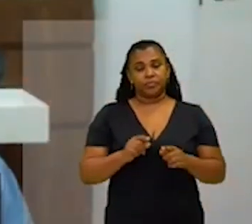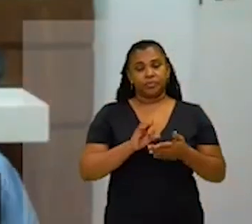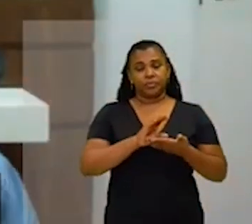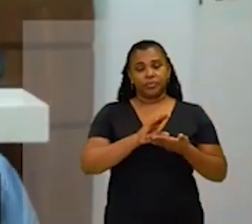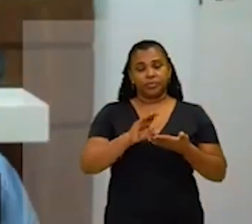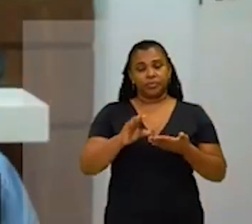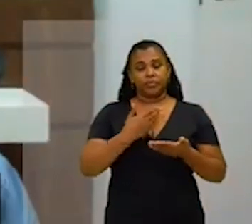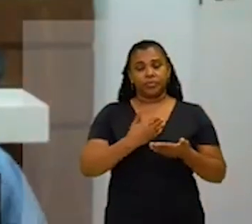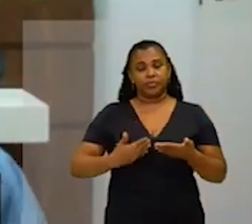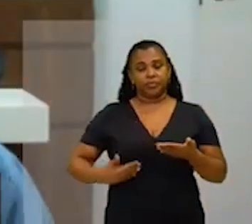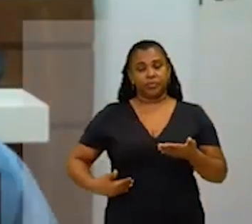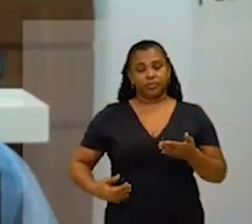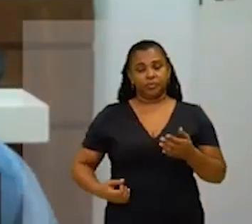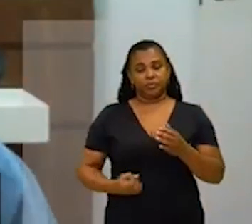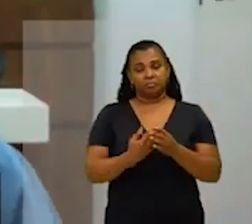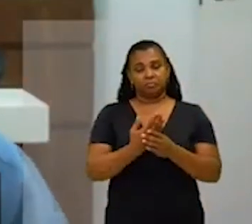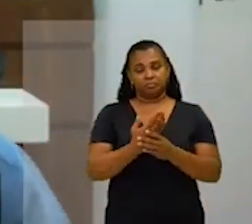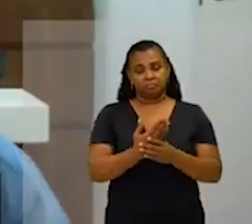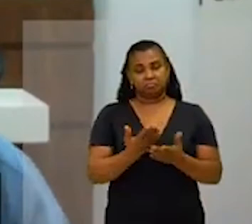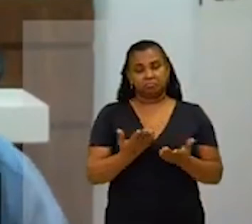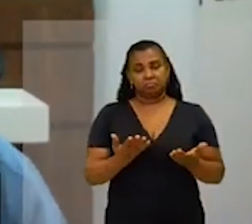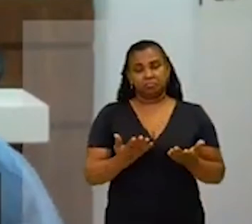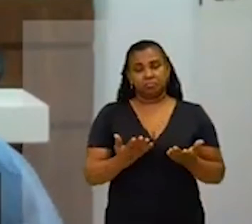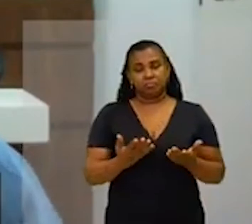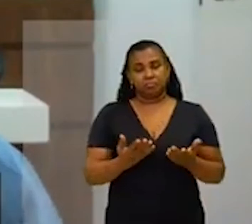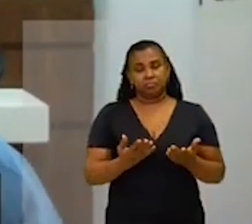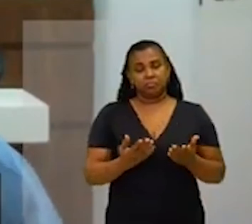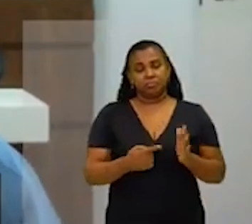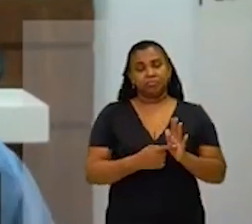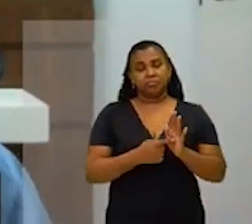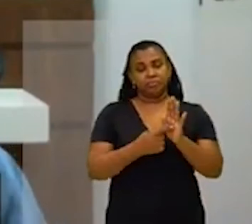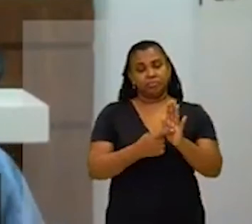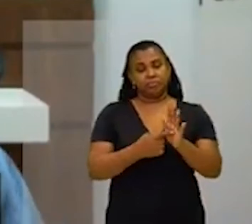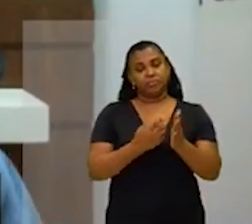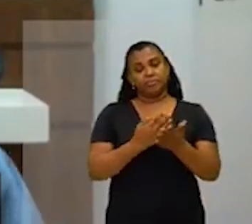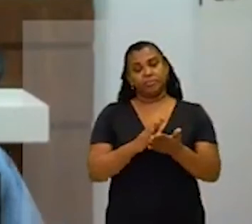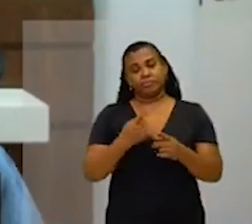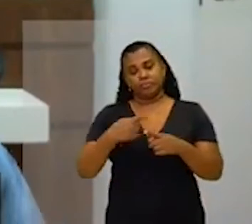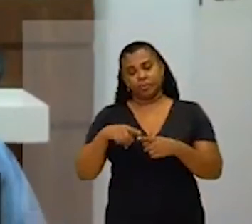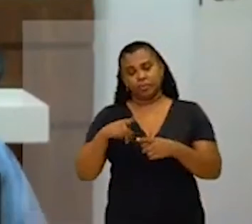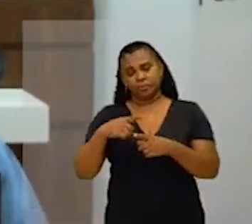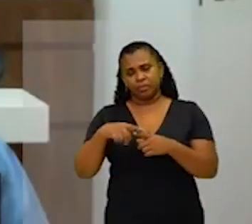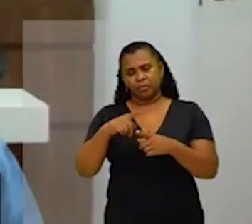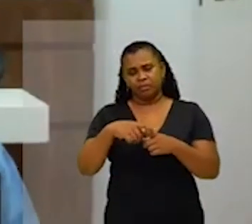produzido acho que ele mostrou algum do seu problemas alguns dos malefícios em certo